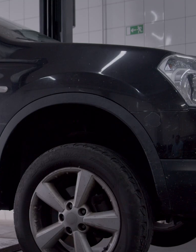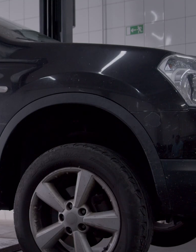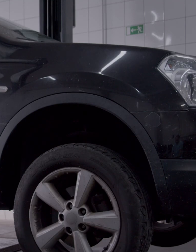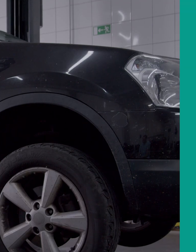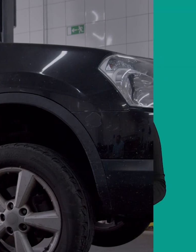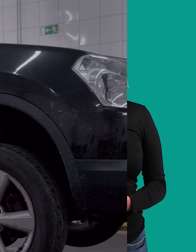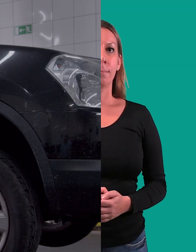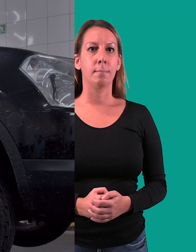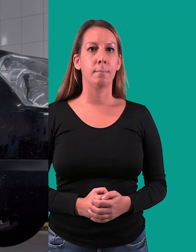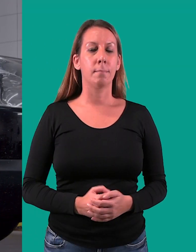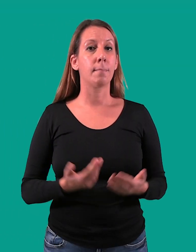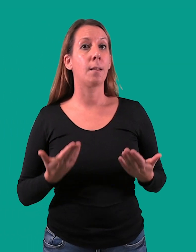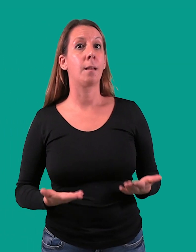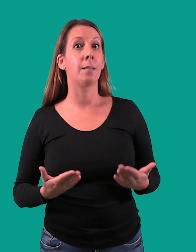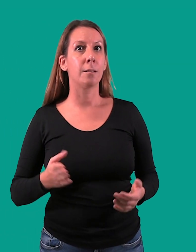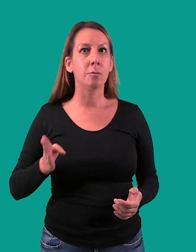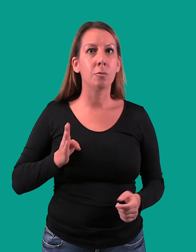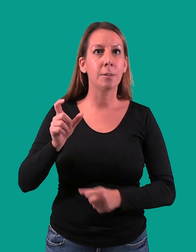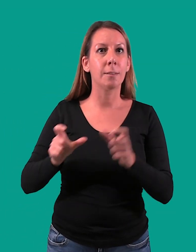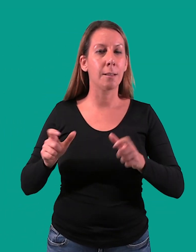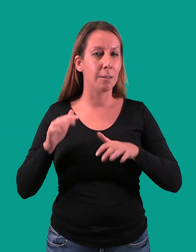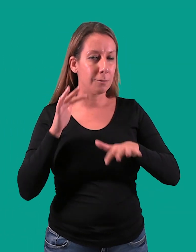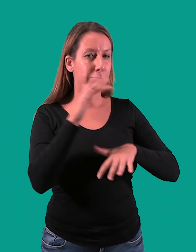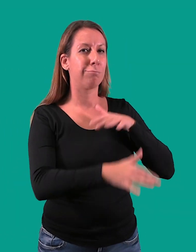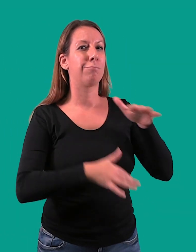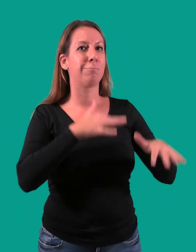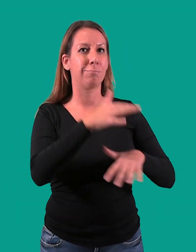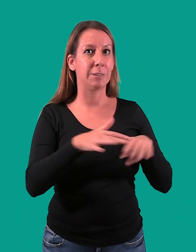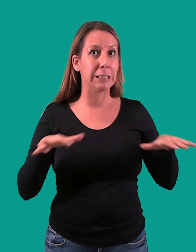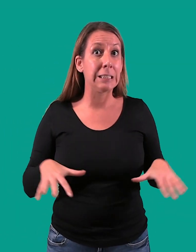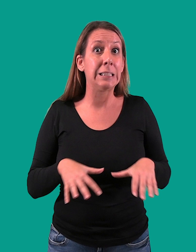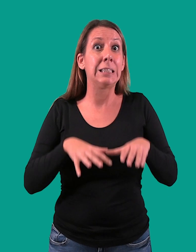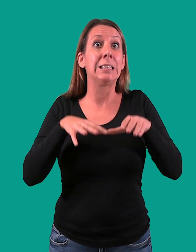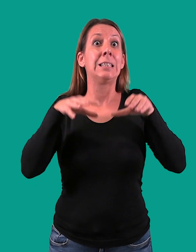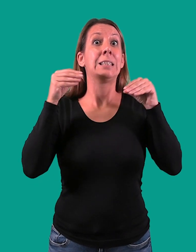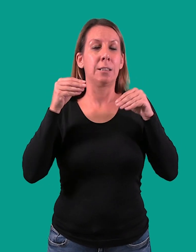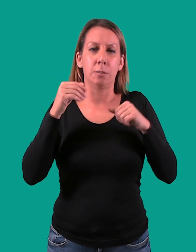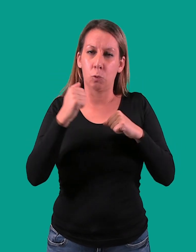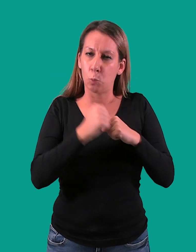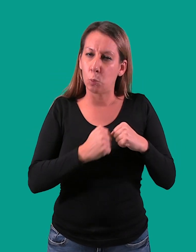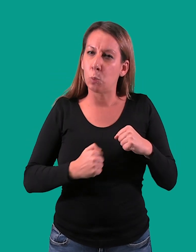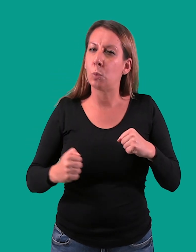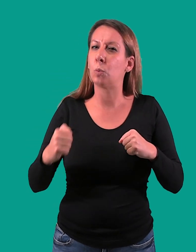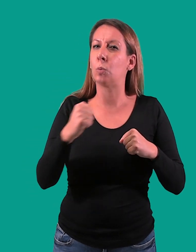Questo è Patrik Sramota. Gestisce un'azienda di servizi per pneumatici.